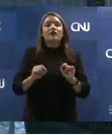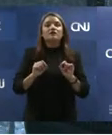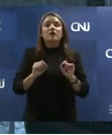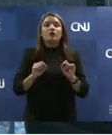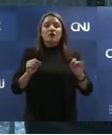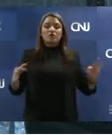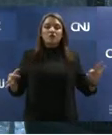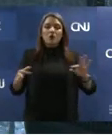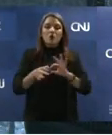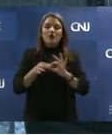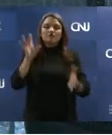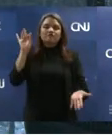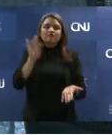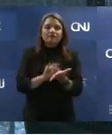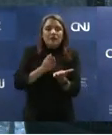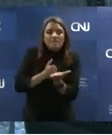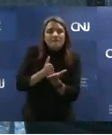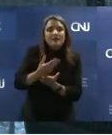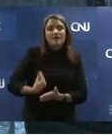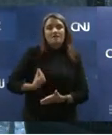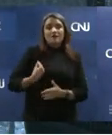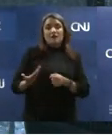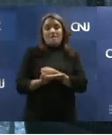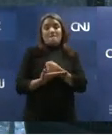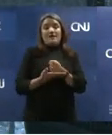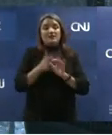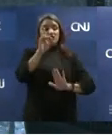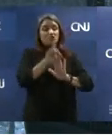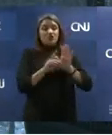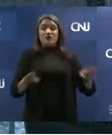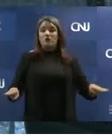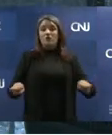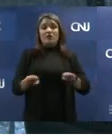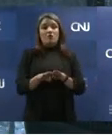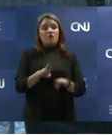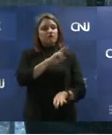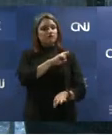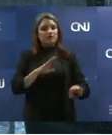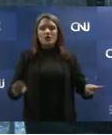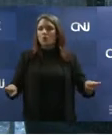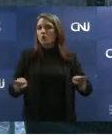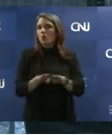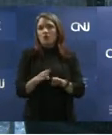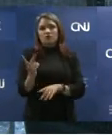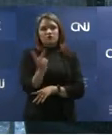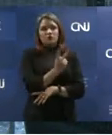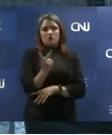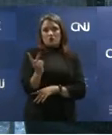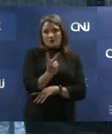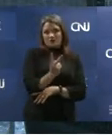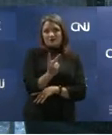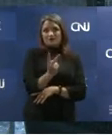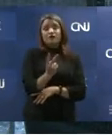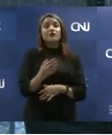com base na igualdade de direitos e deveres dos cônjuges. Apesar de ter como ponto de partida